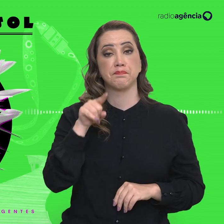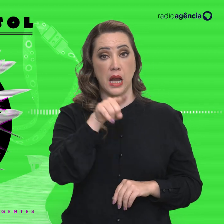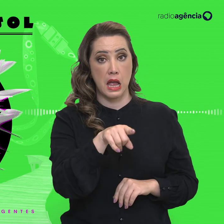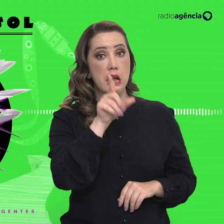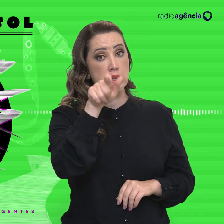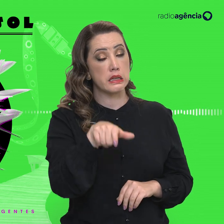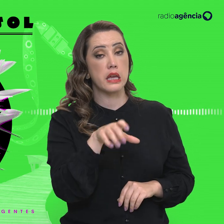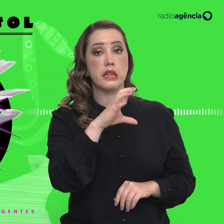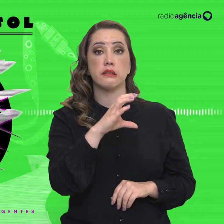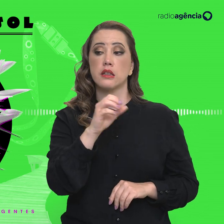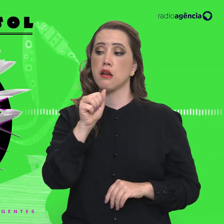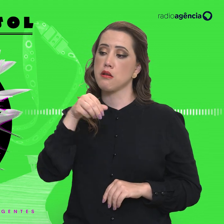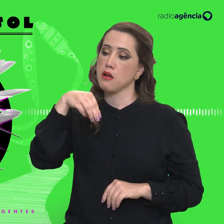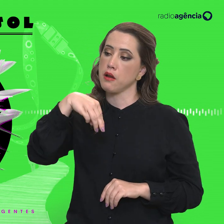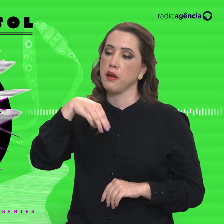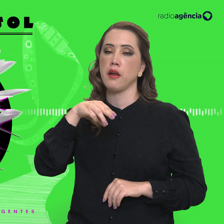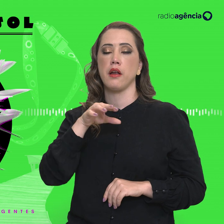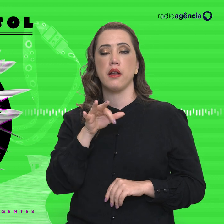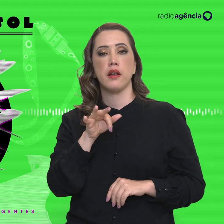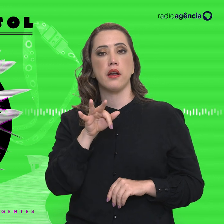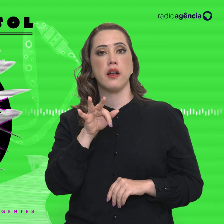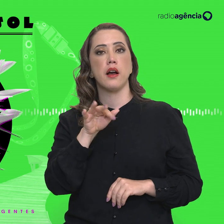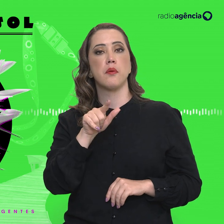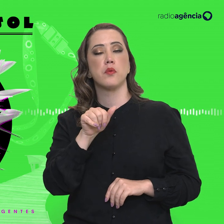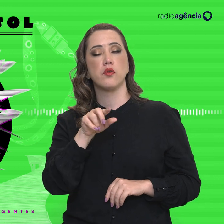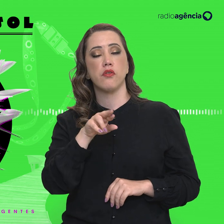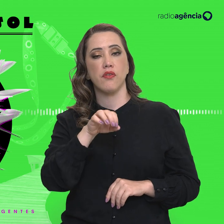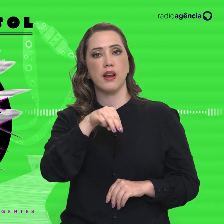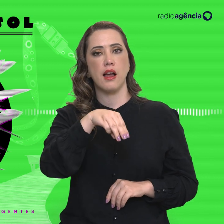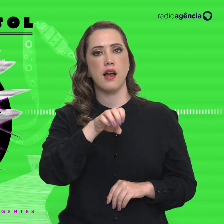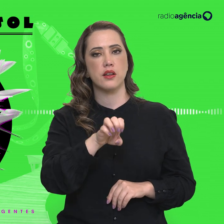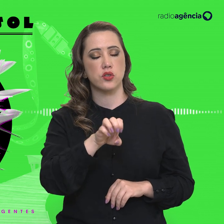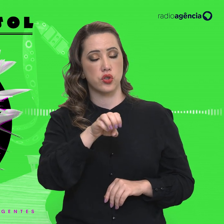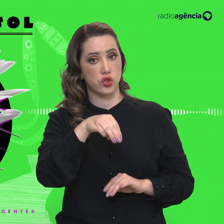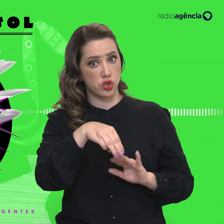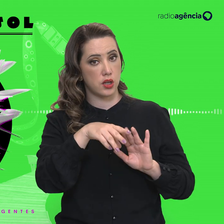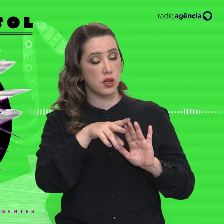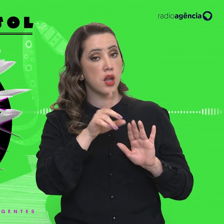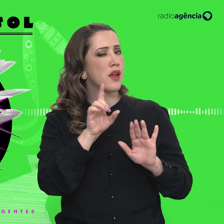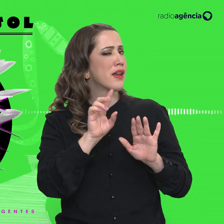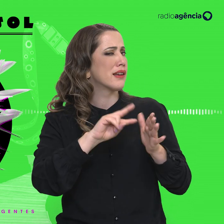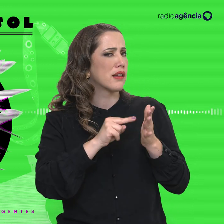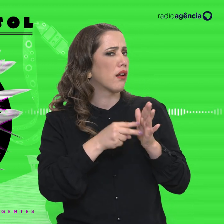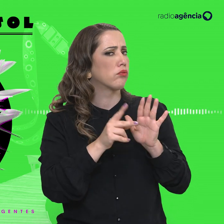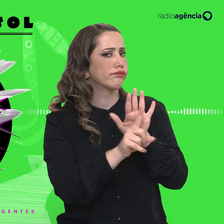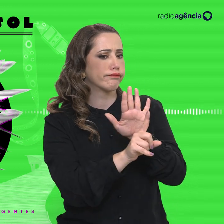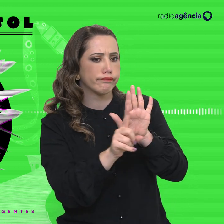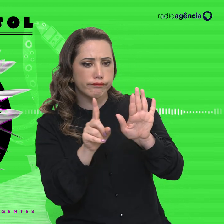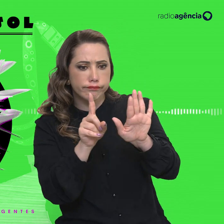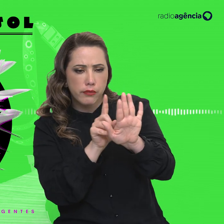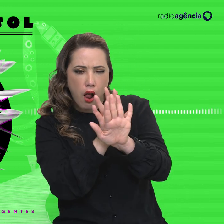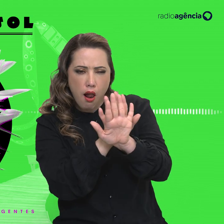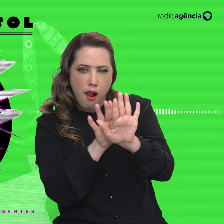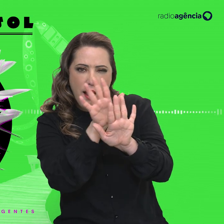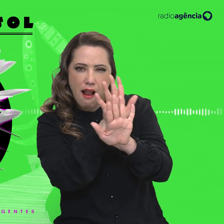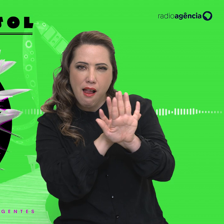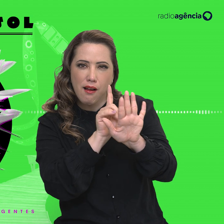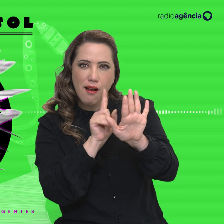Afinal, se a sociedade tem maioria neurotípica, tentar camuflar esses padrões se torna um jeito de estar nela. [mudando o canal da tv] 🎶